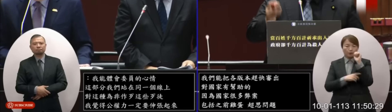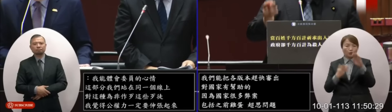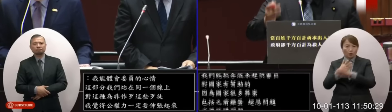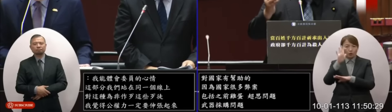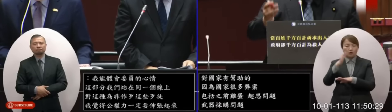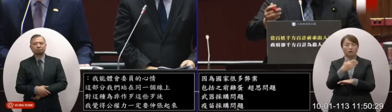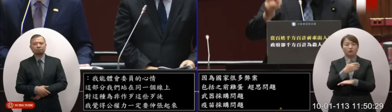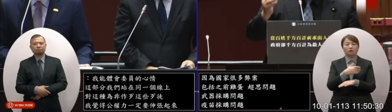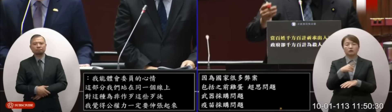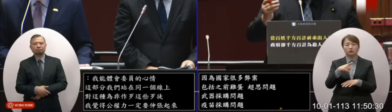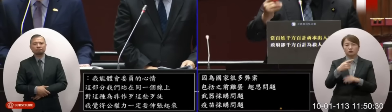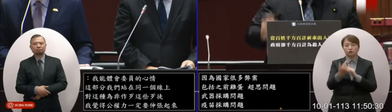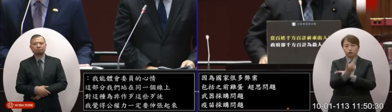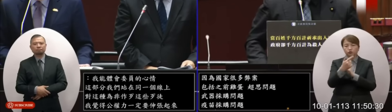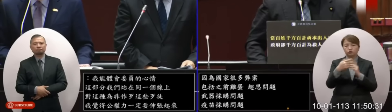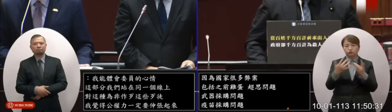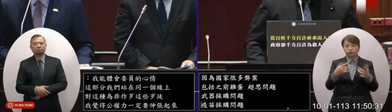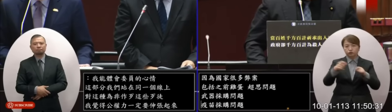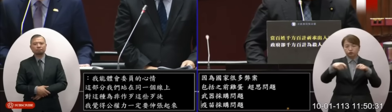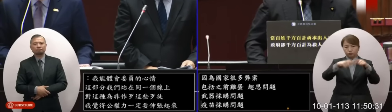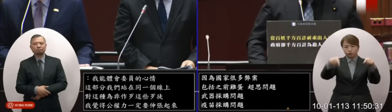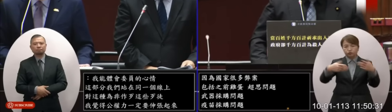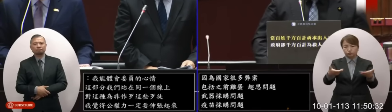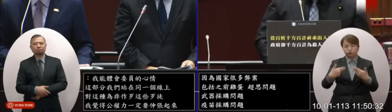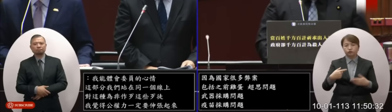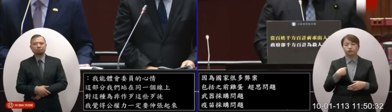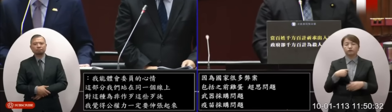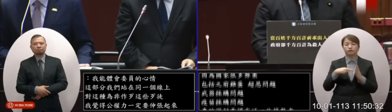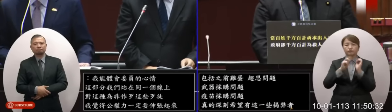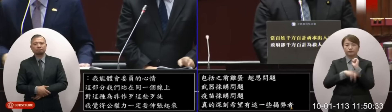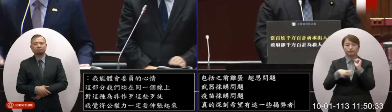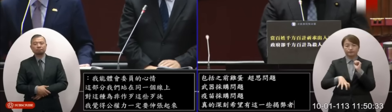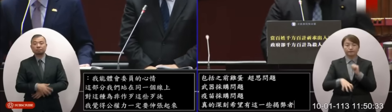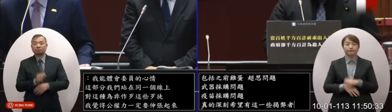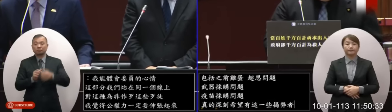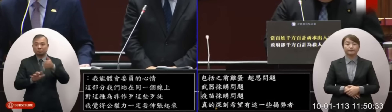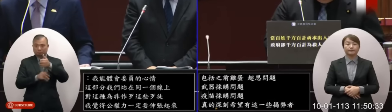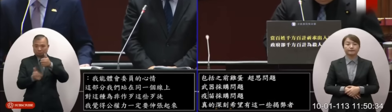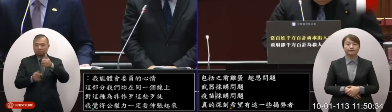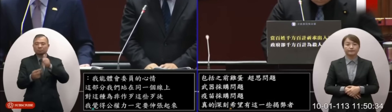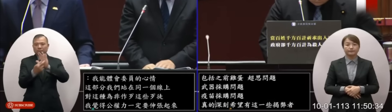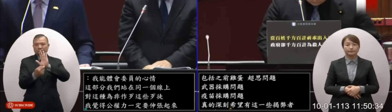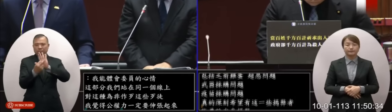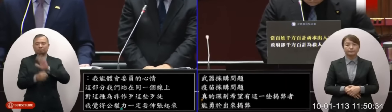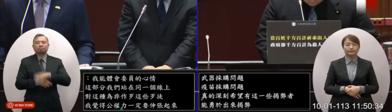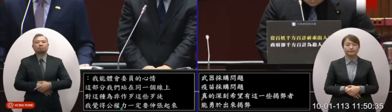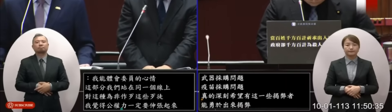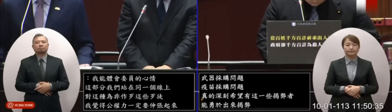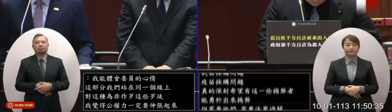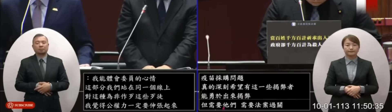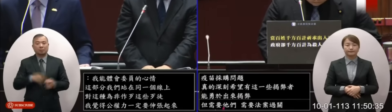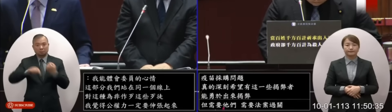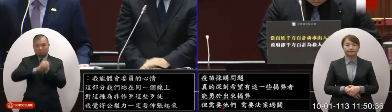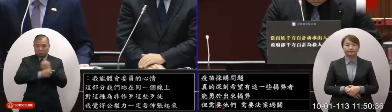可不可以 請你們趕快把草案送到立法院來 包括我法務部也正在審查過程當中